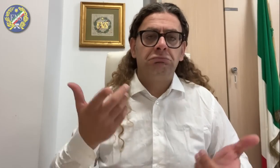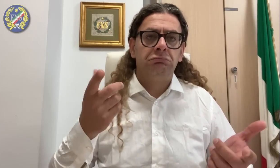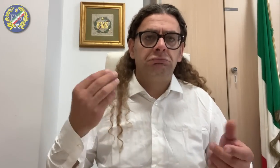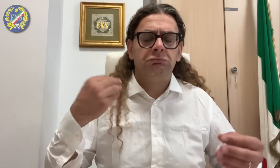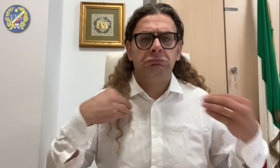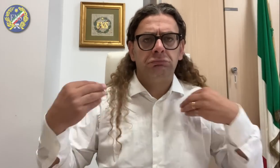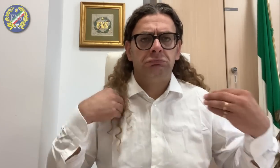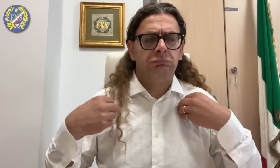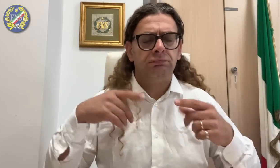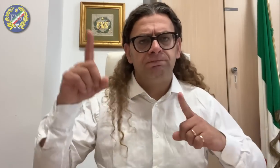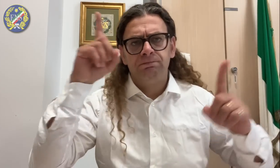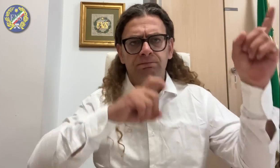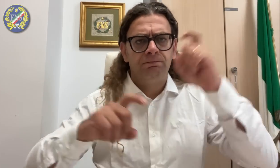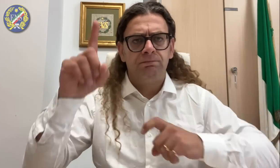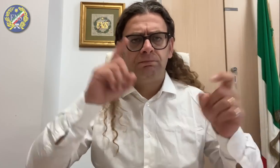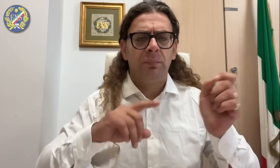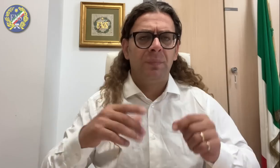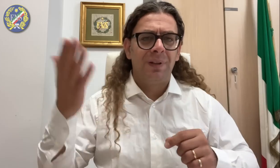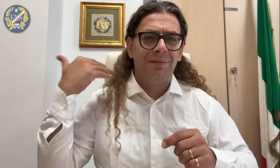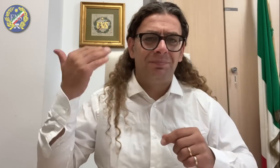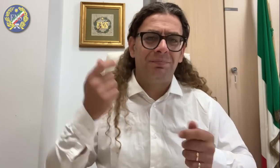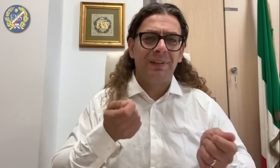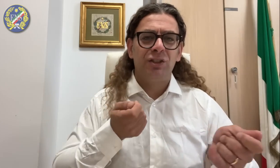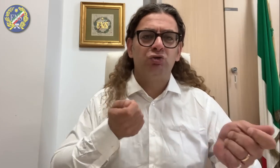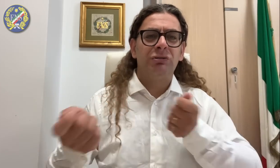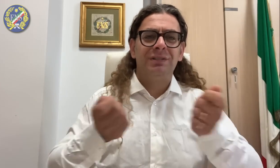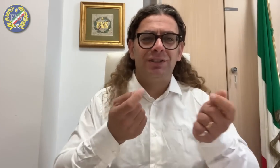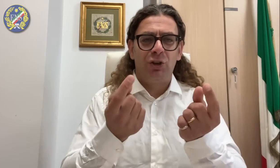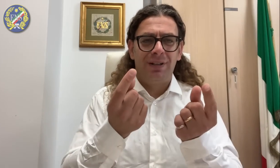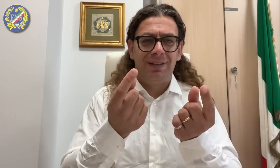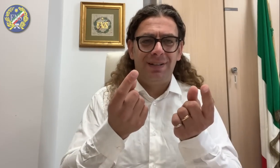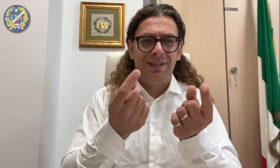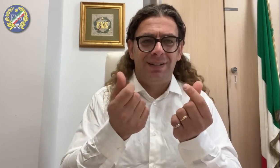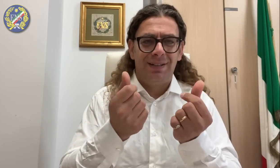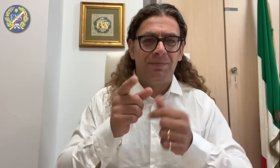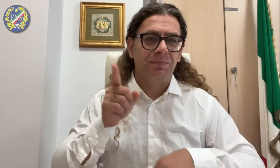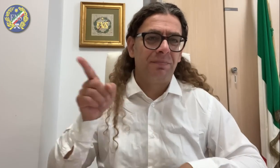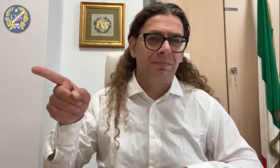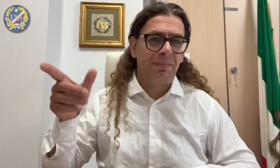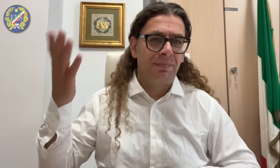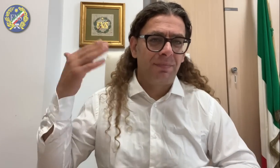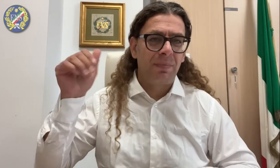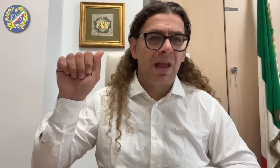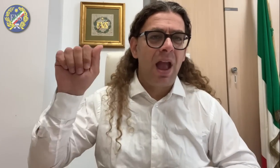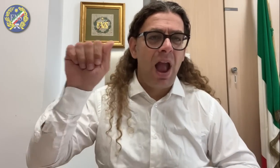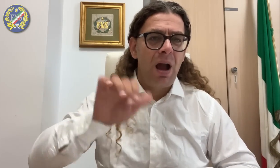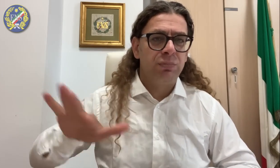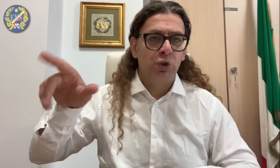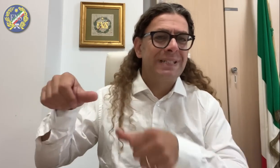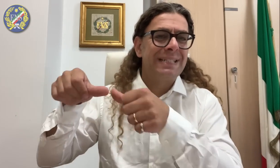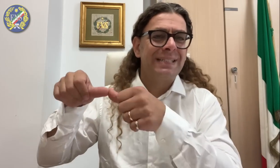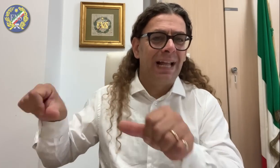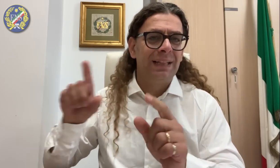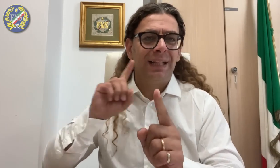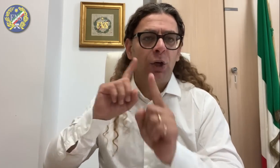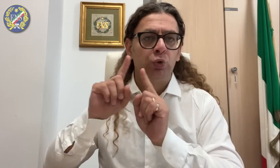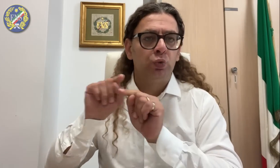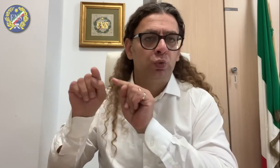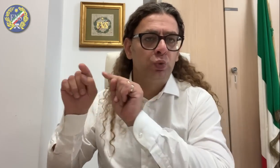Alcuni hanno espresso le loro preoccupazioni circa il fatto che prima la gestione economica era svolta in Abruzzo dove si trovava la sede del precedente